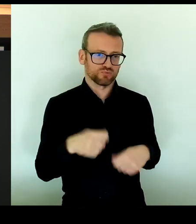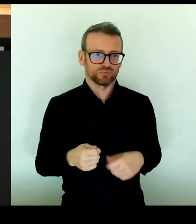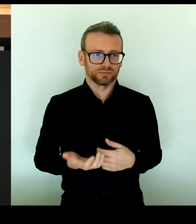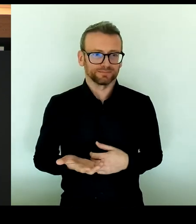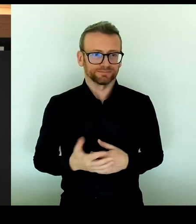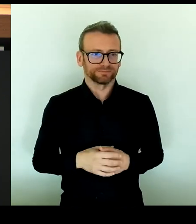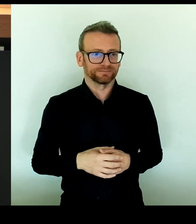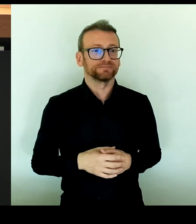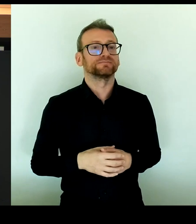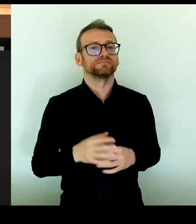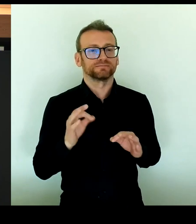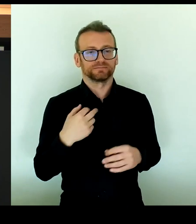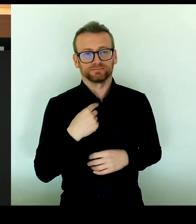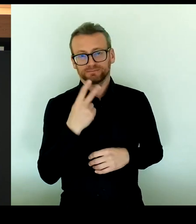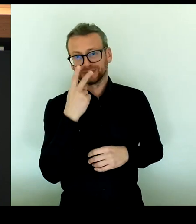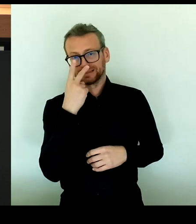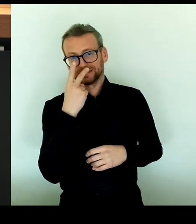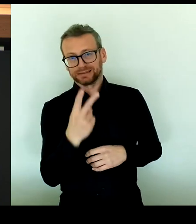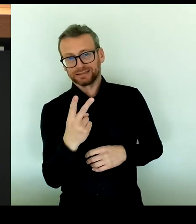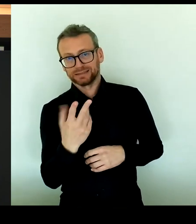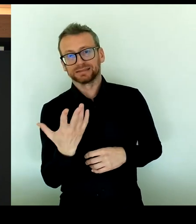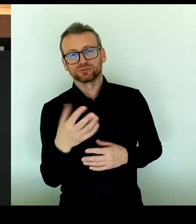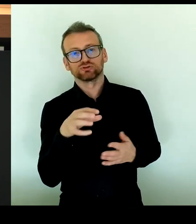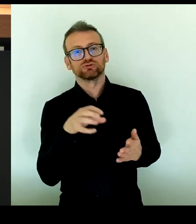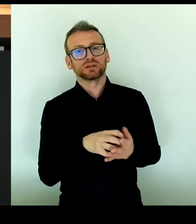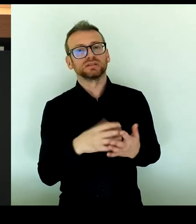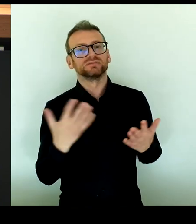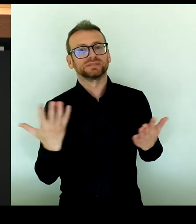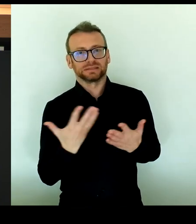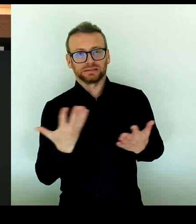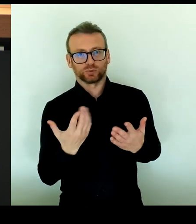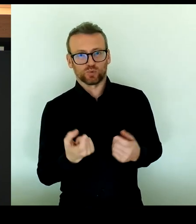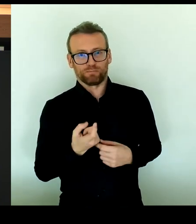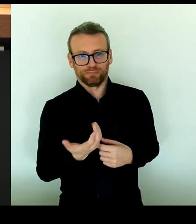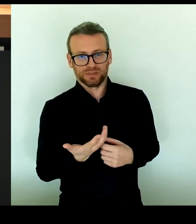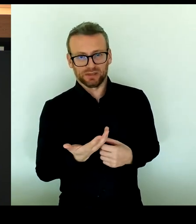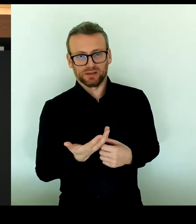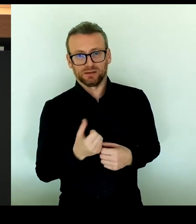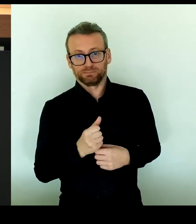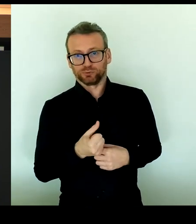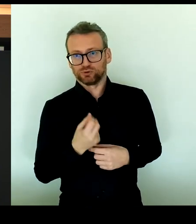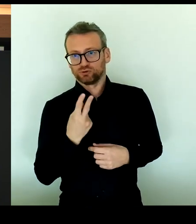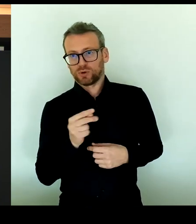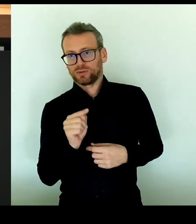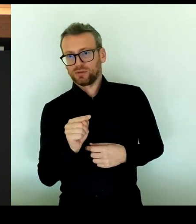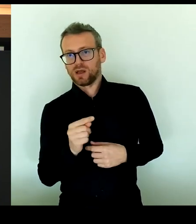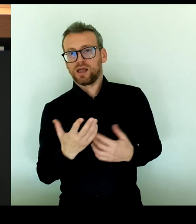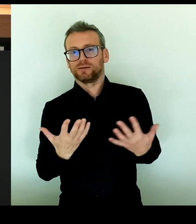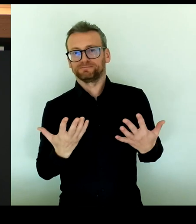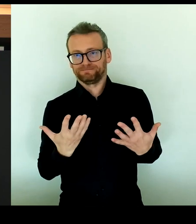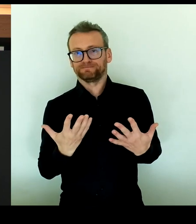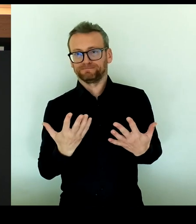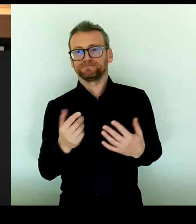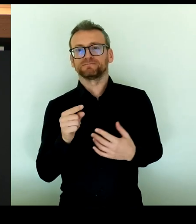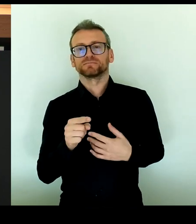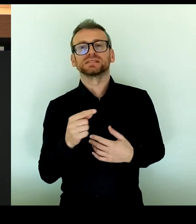auch das Erleben sie vermutlich genauso wie ich sehr häufig. Wenn es um solche Planung auf der grünen Wiese geht, dann habe ich häufig das Gefühl,